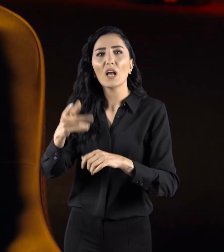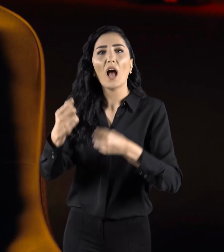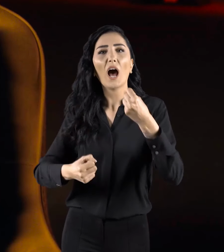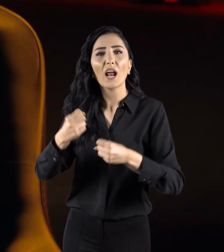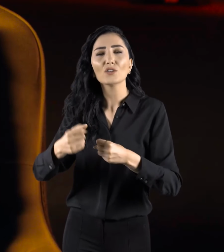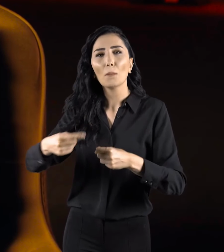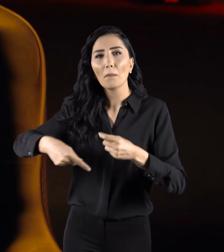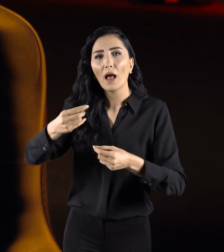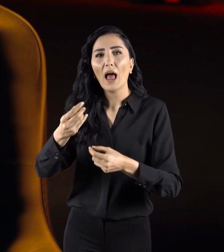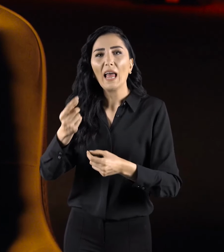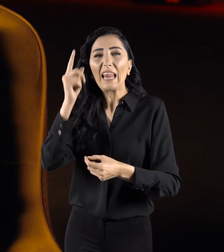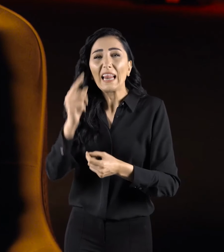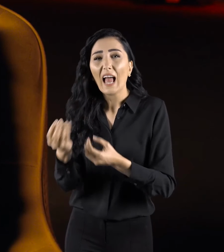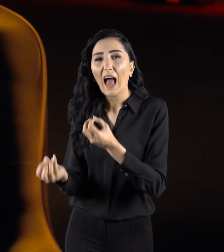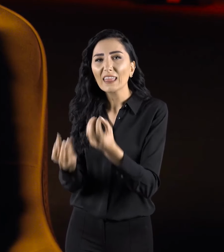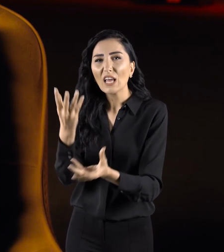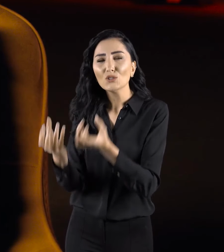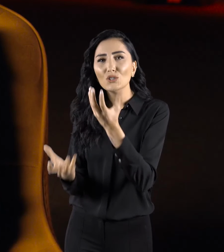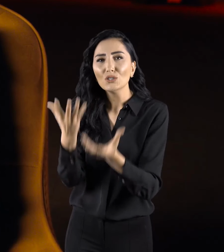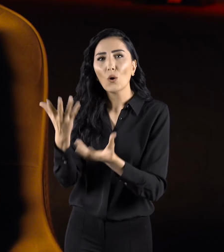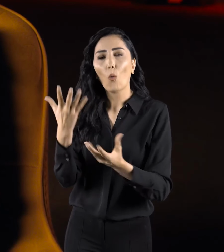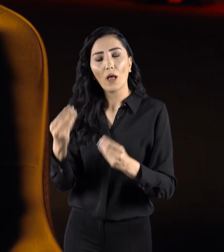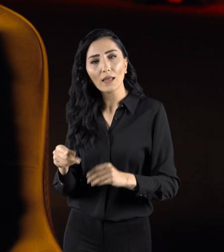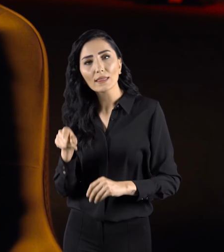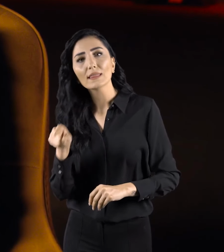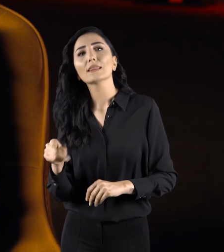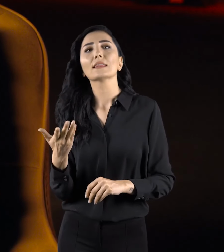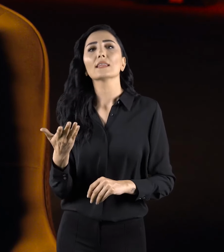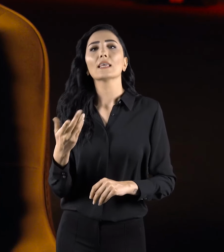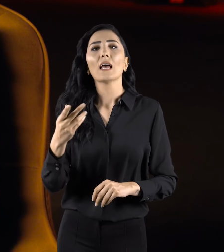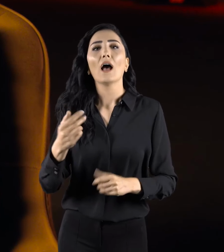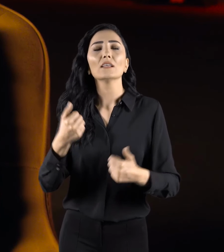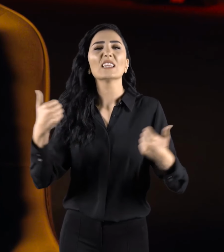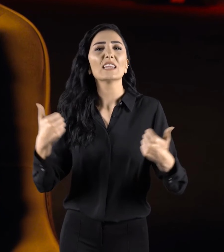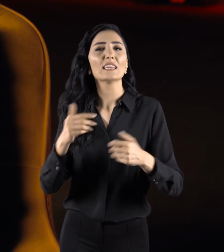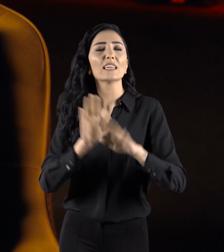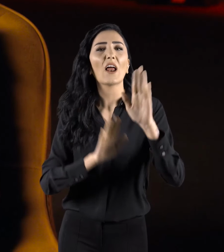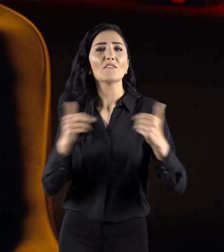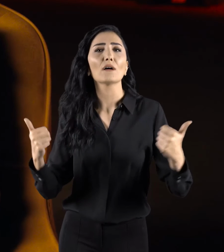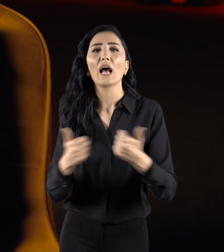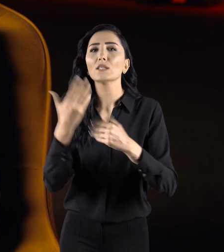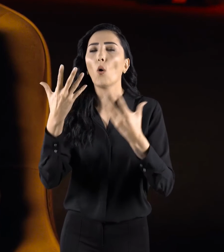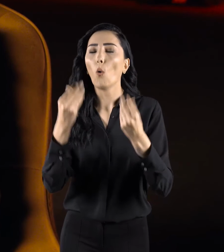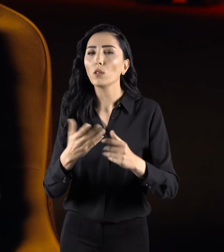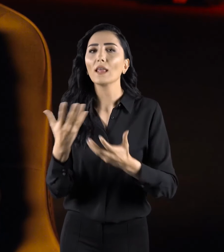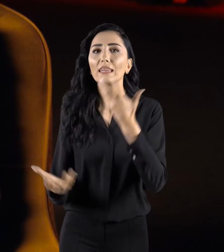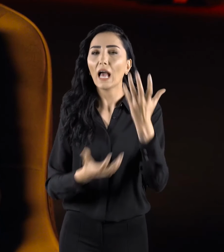raylarından çıkan araçlardan makinelerden çıkan kıvılcımlar nedeniyle oluşan yangınlar, trafik kazaları